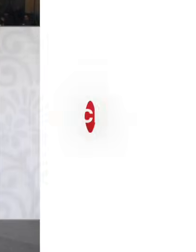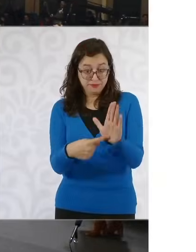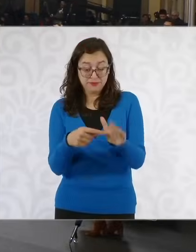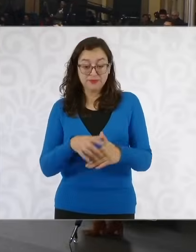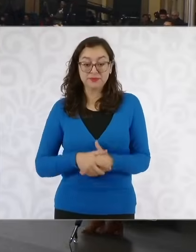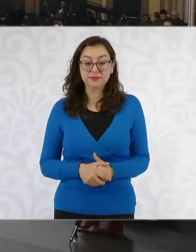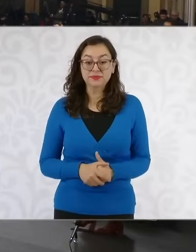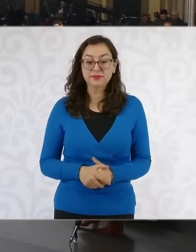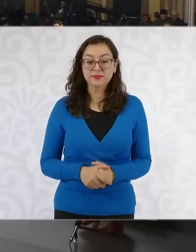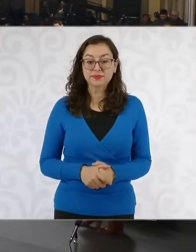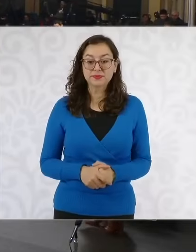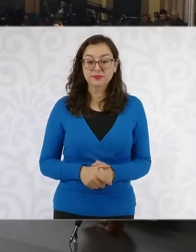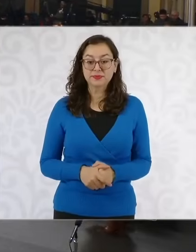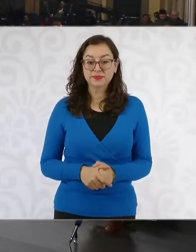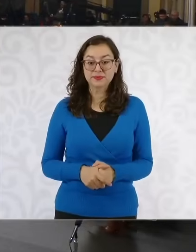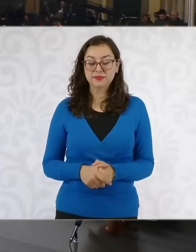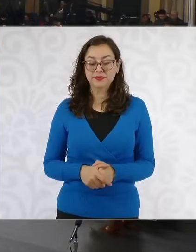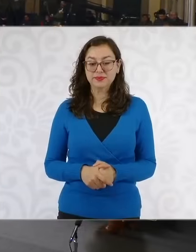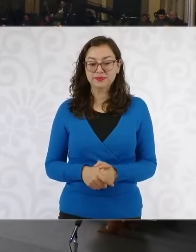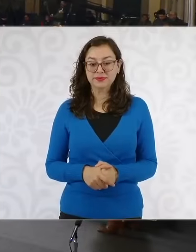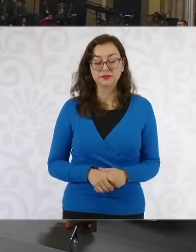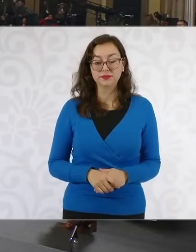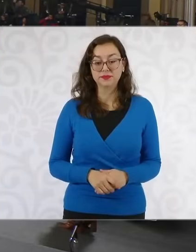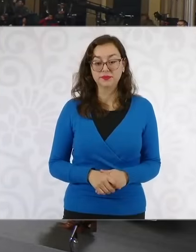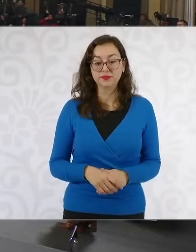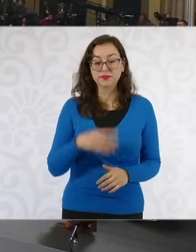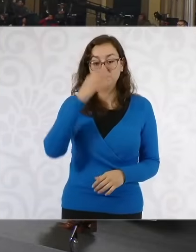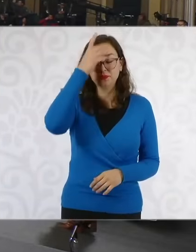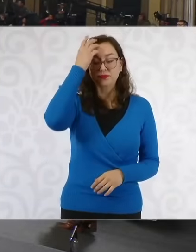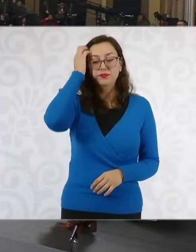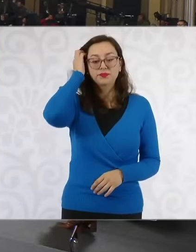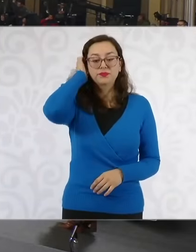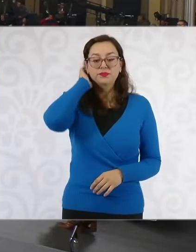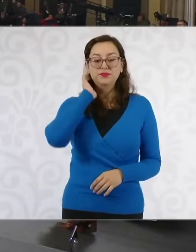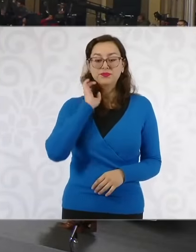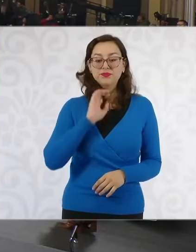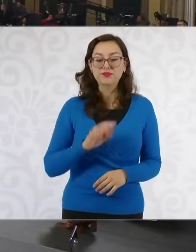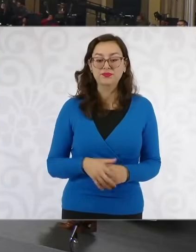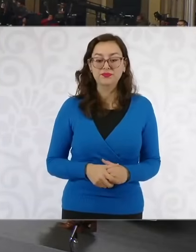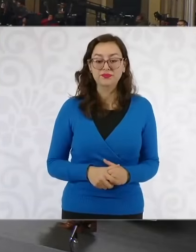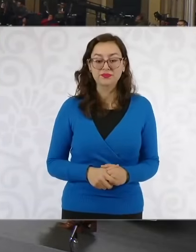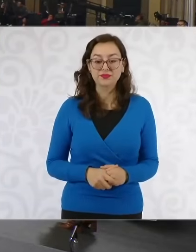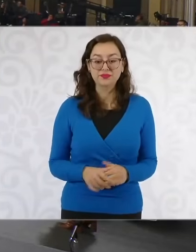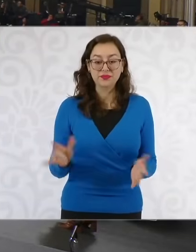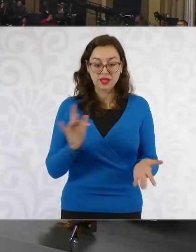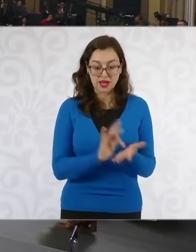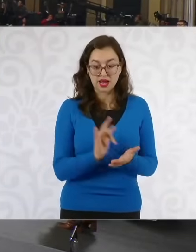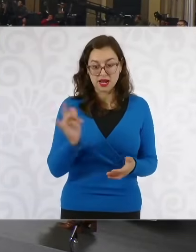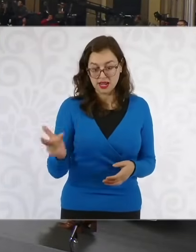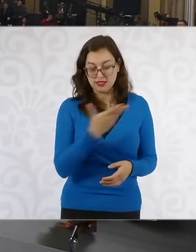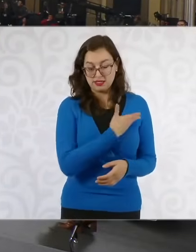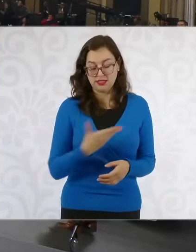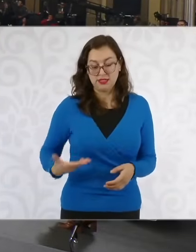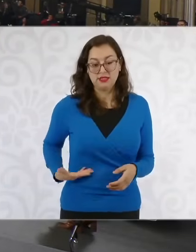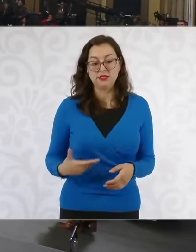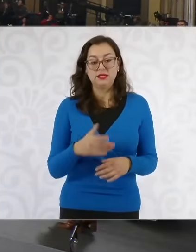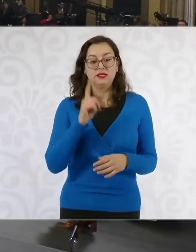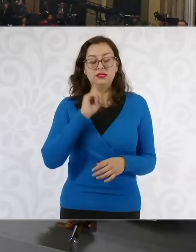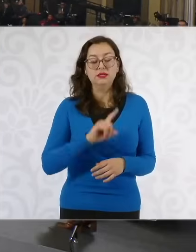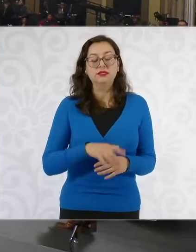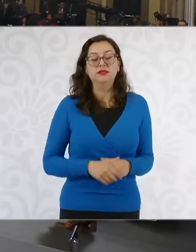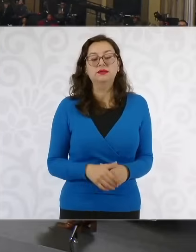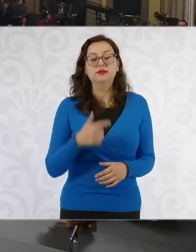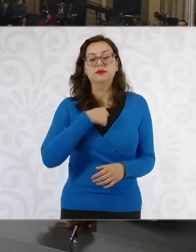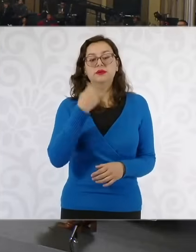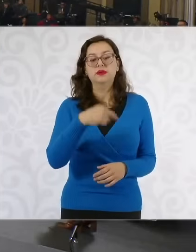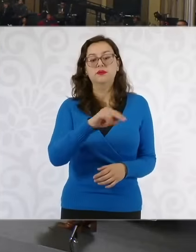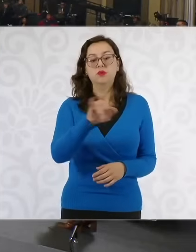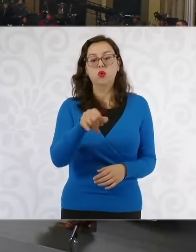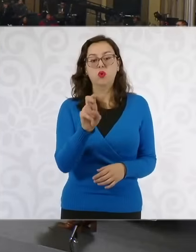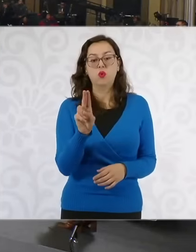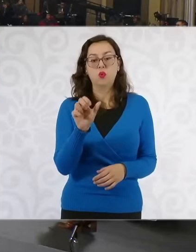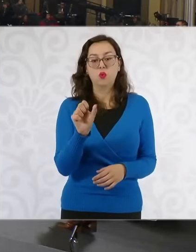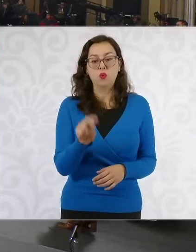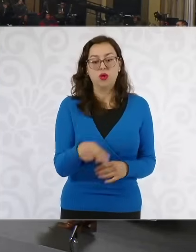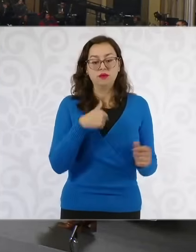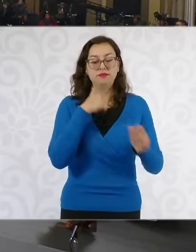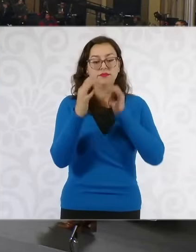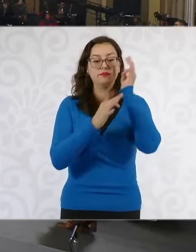México gracias presidenta Juan Bautista de Voces del periodista creo que es un un tiempo